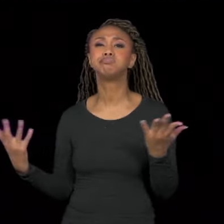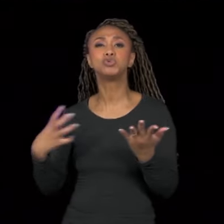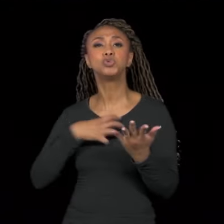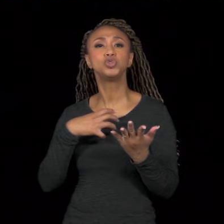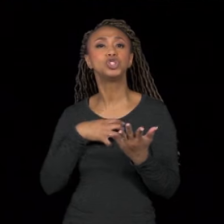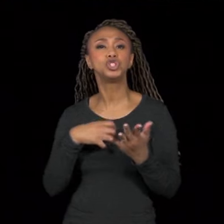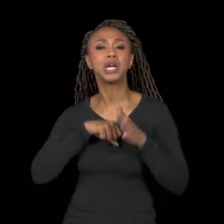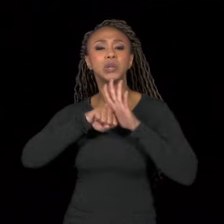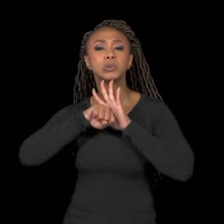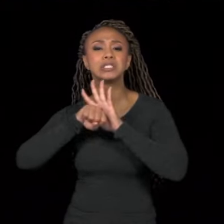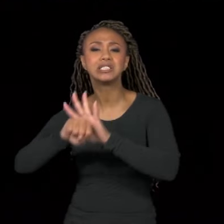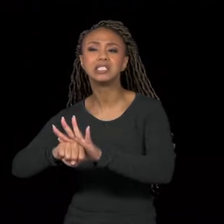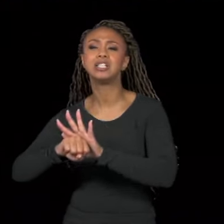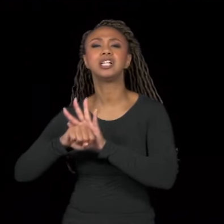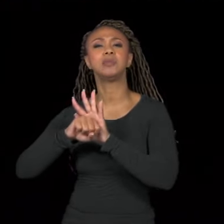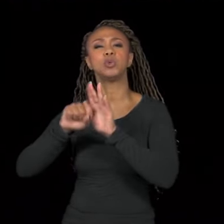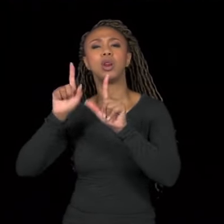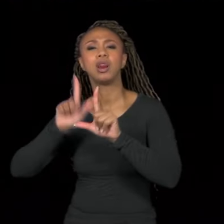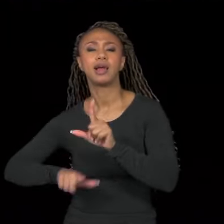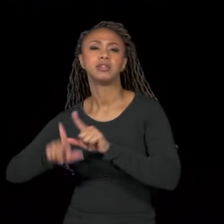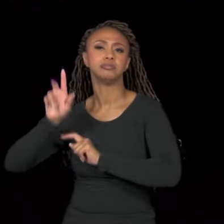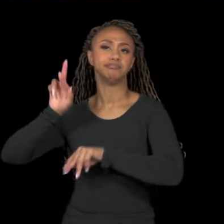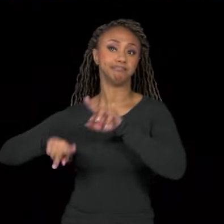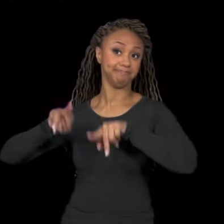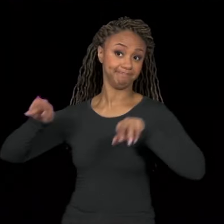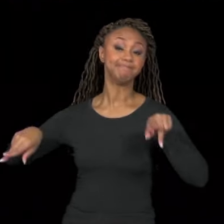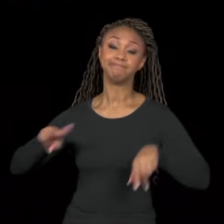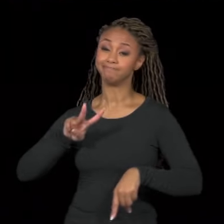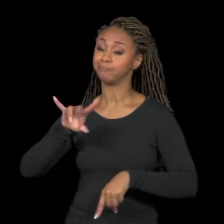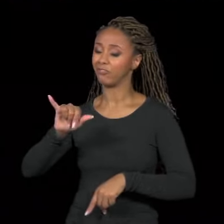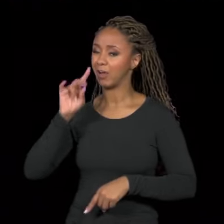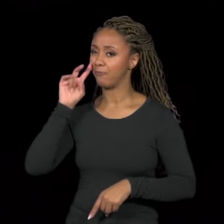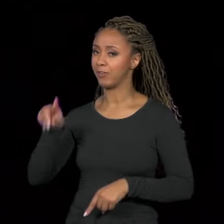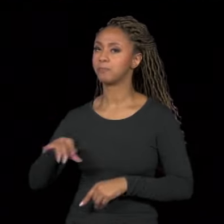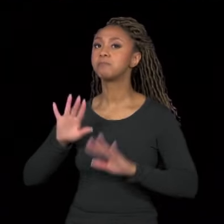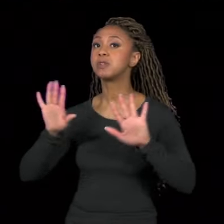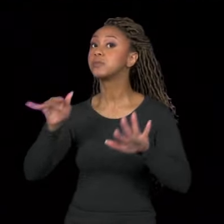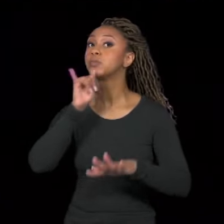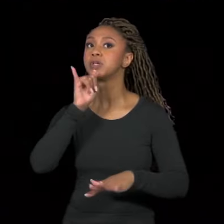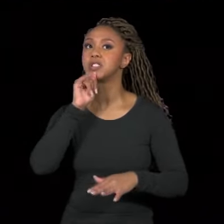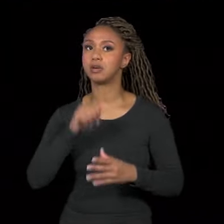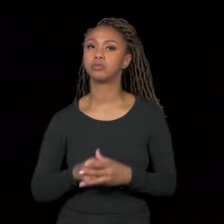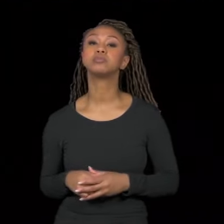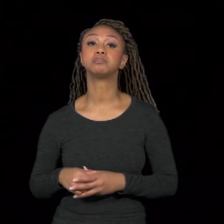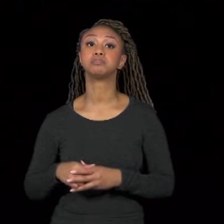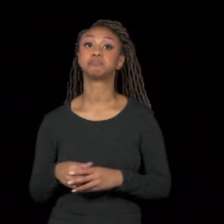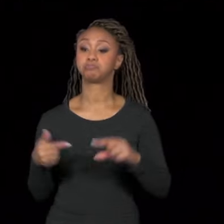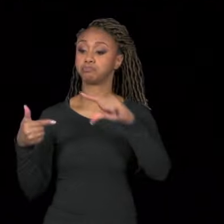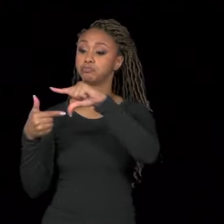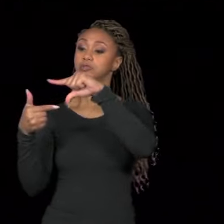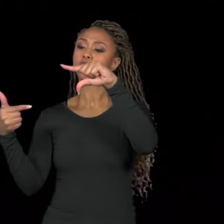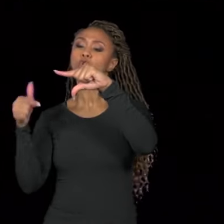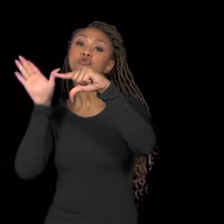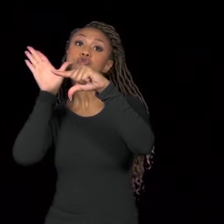ENTÃO, POR EXEMPLO, EU TENHO AQUI "FUNCIONÁRIO", QUE É UMA ENTIDADE. EU TENHO "DEPARTAMENTO", QUE